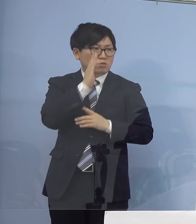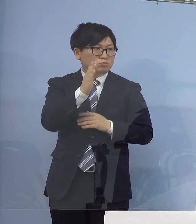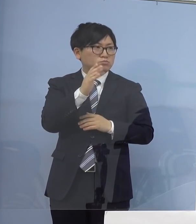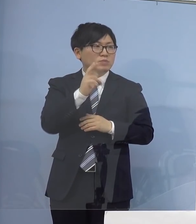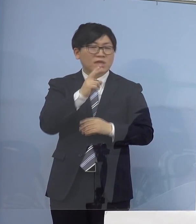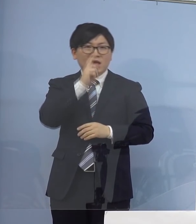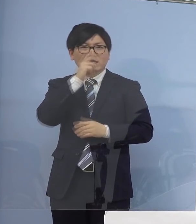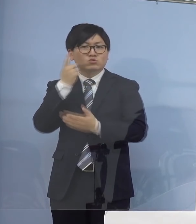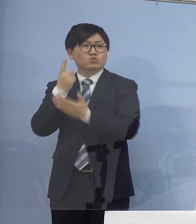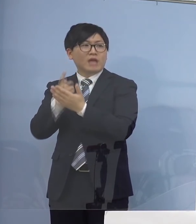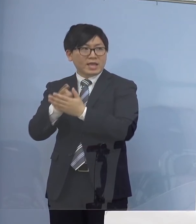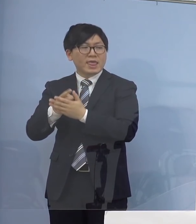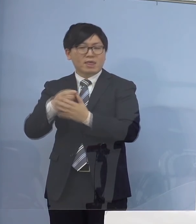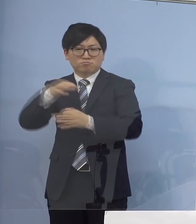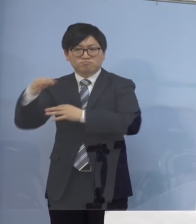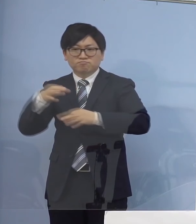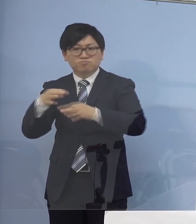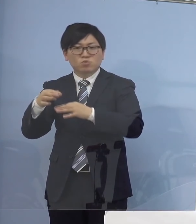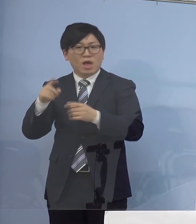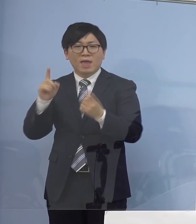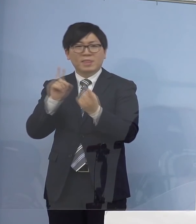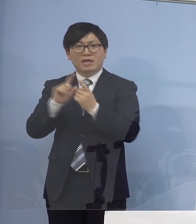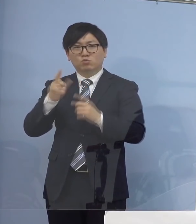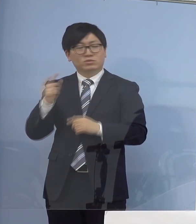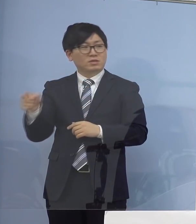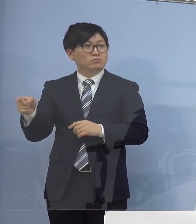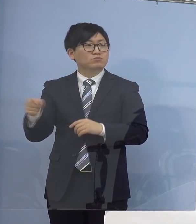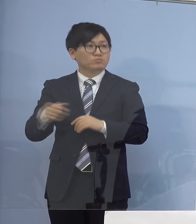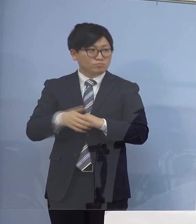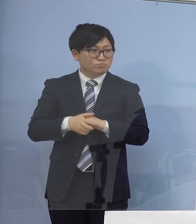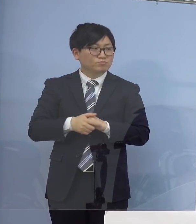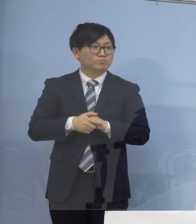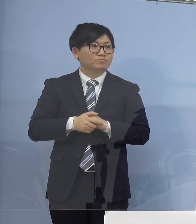ということで時短の要請をかけ そして夜の街と申し上げた